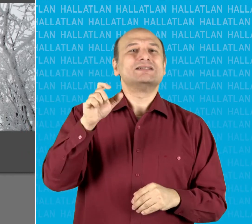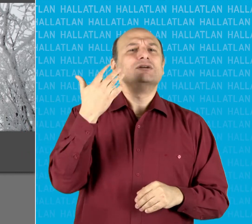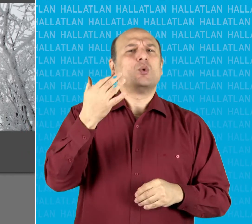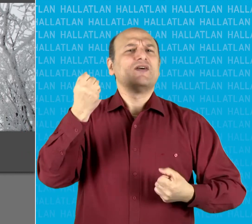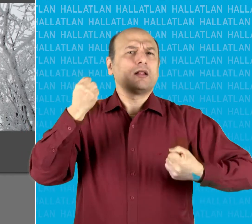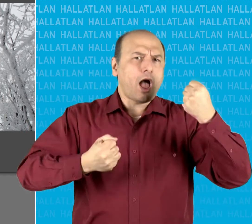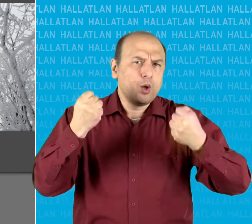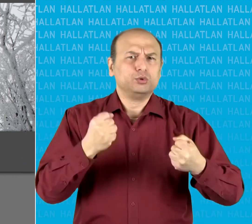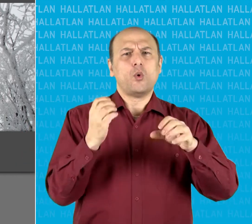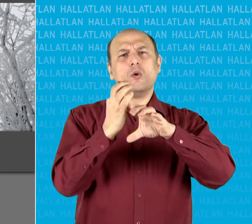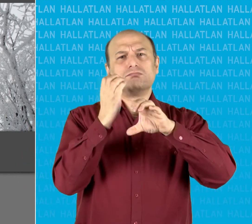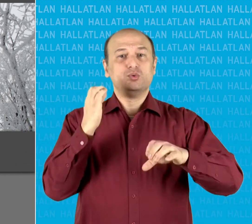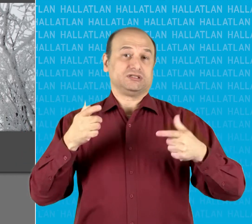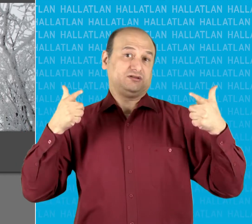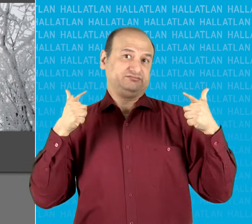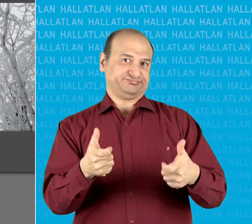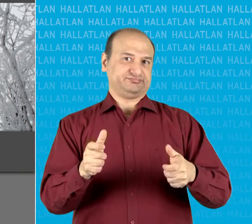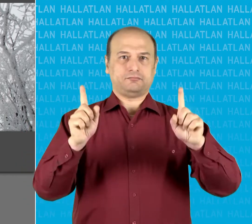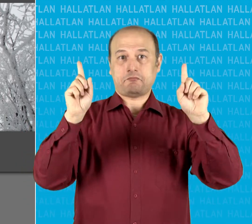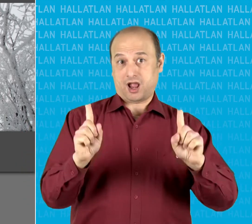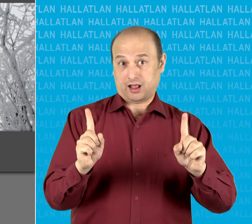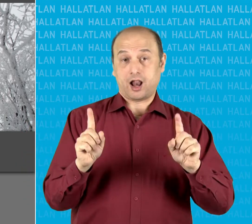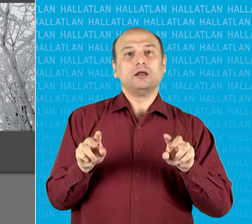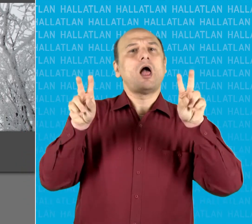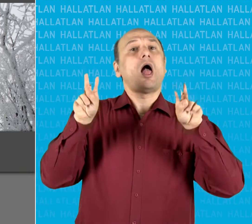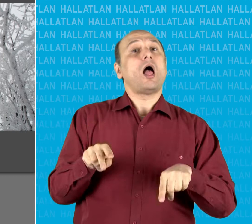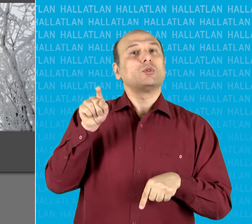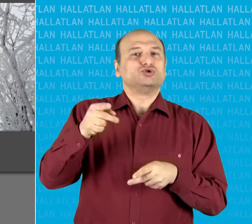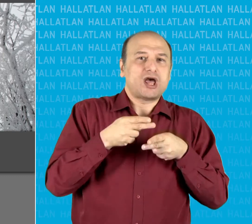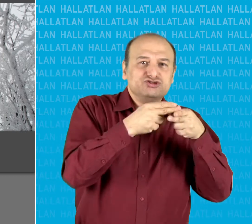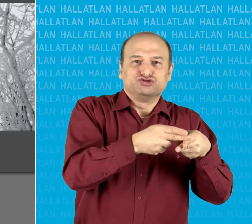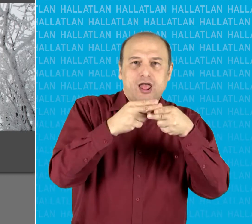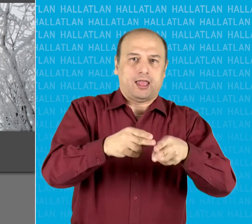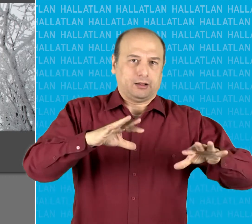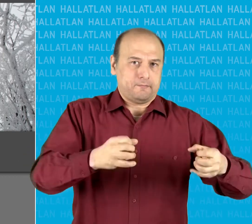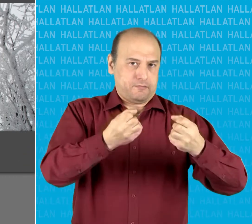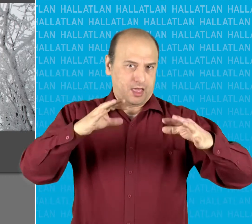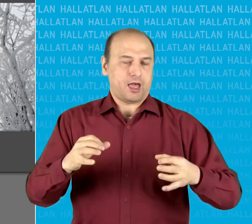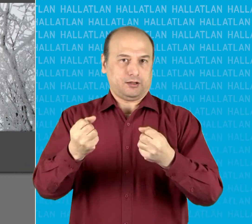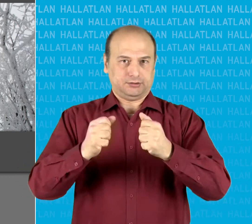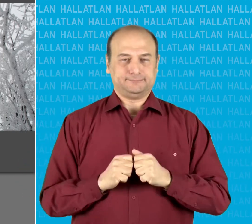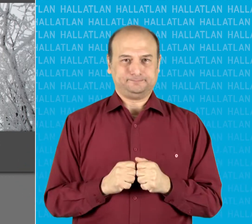és a hatóságoknak 250 autót és buszt kellett kiszabadítania az úton, mert elakadtak a hóviharban.